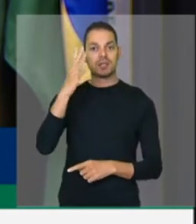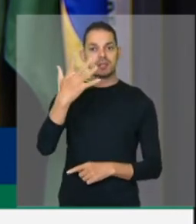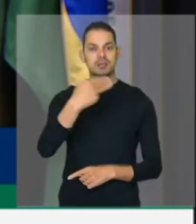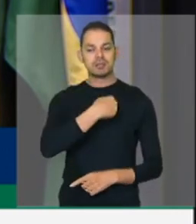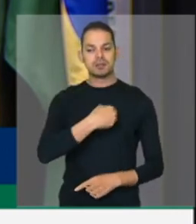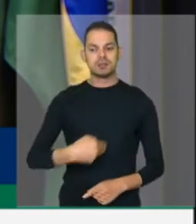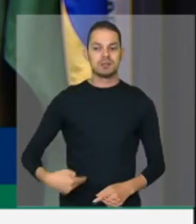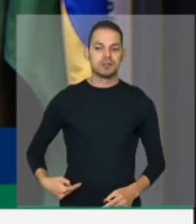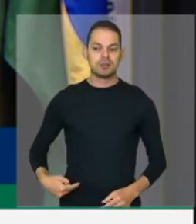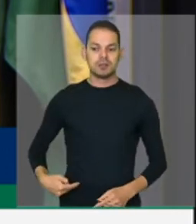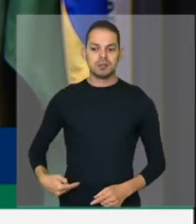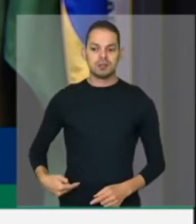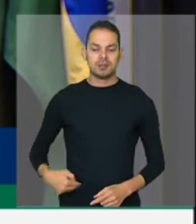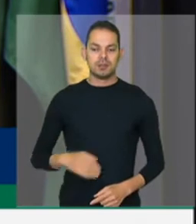DEFENDENDO ESSA DECISÃO DO